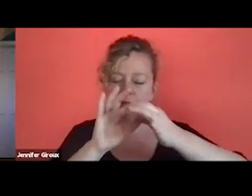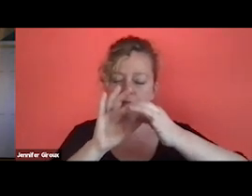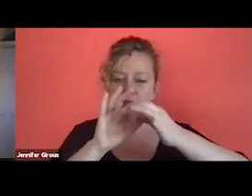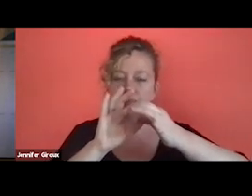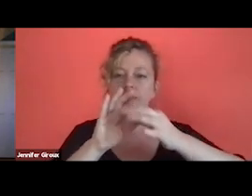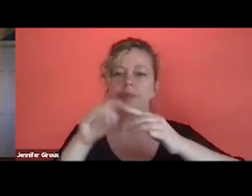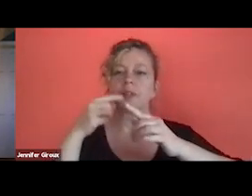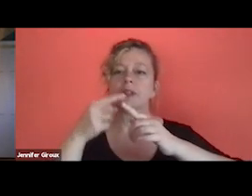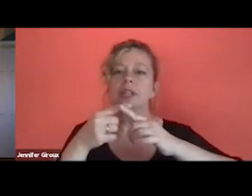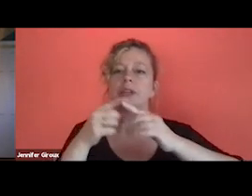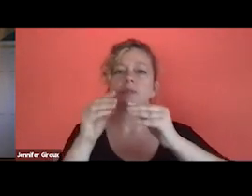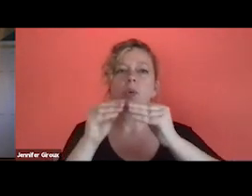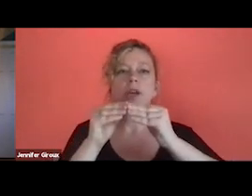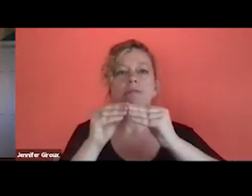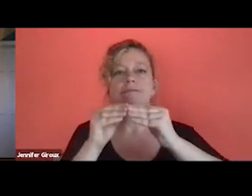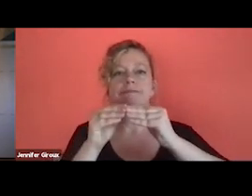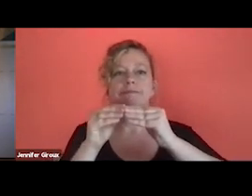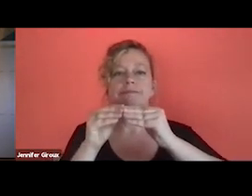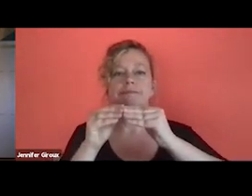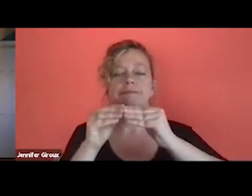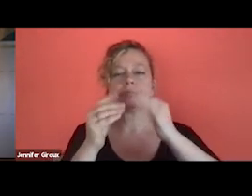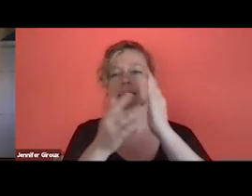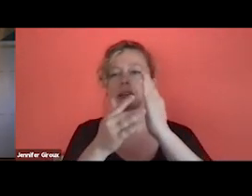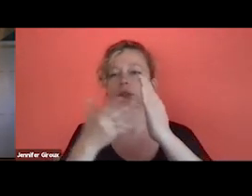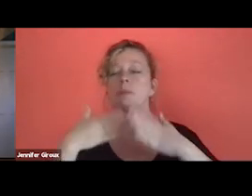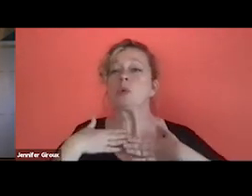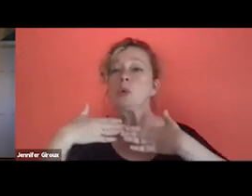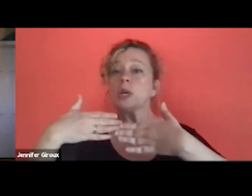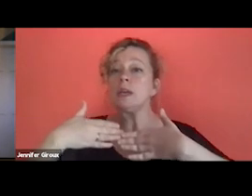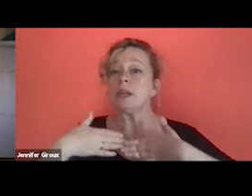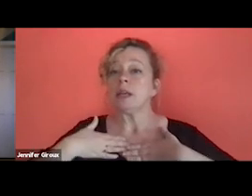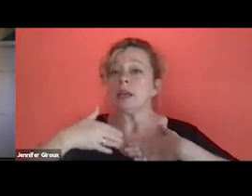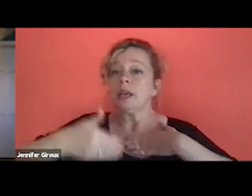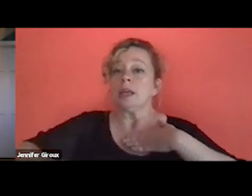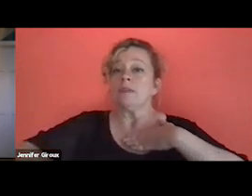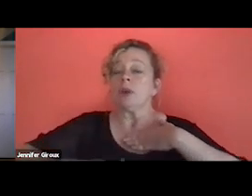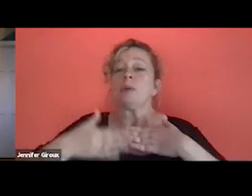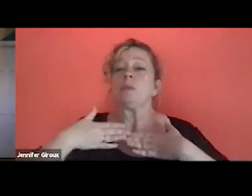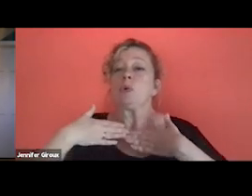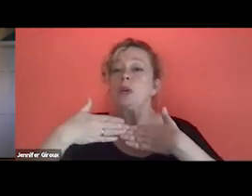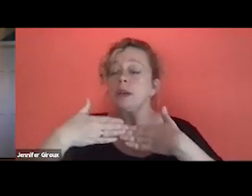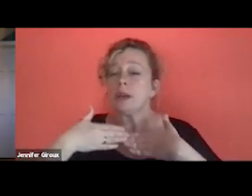y luego algunas cosas más técnicas como respirar, respiración diafragmática, y hay todo tipo de respiración.